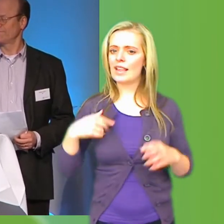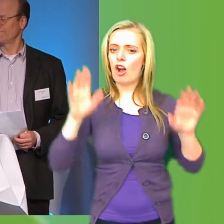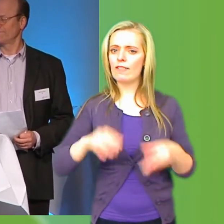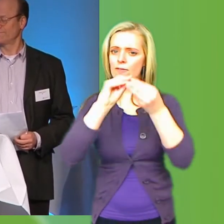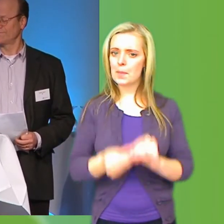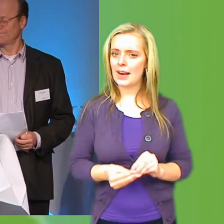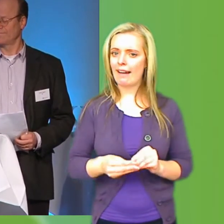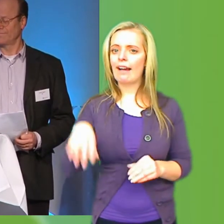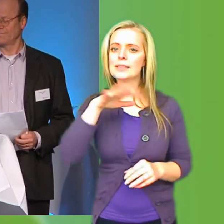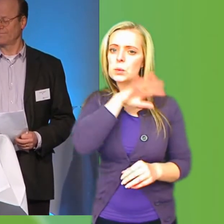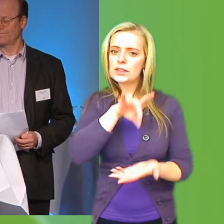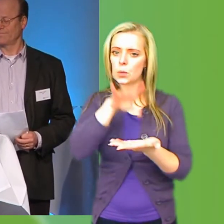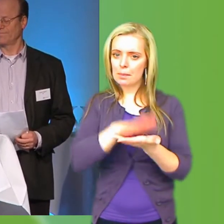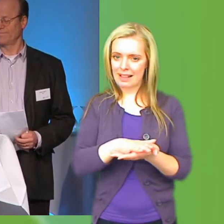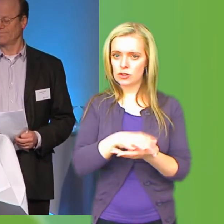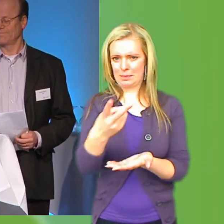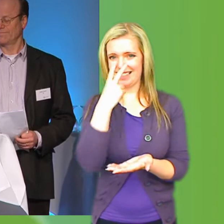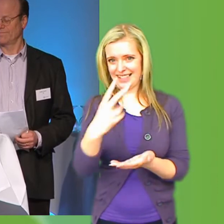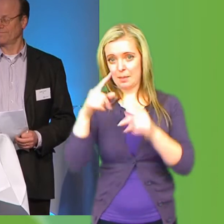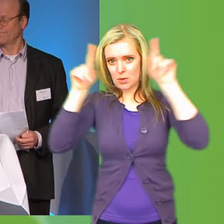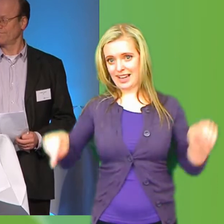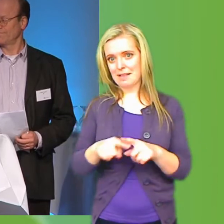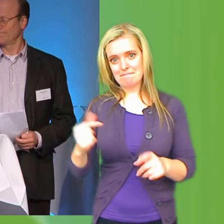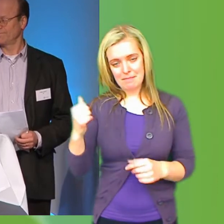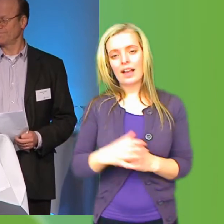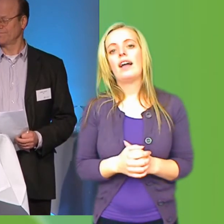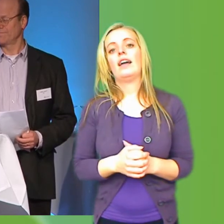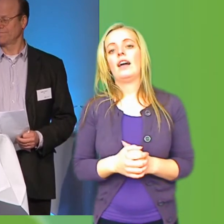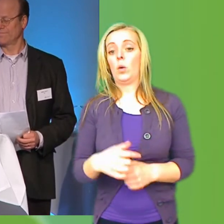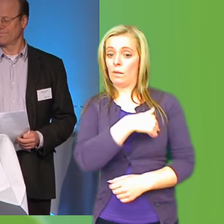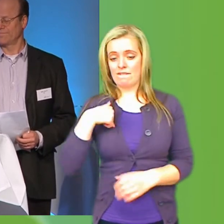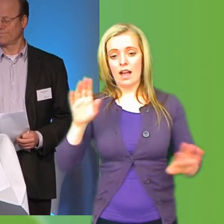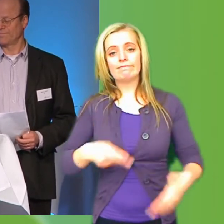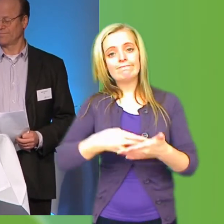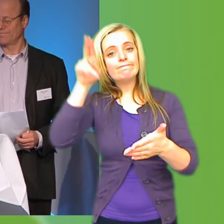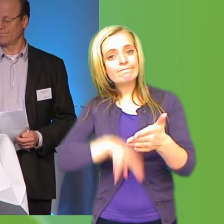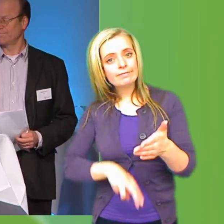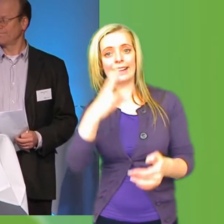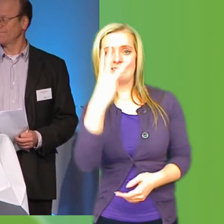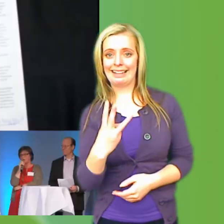och undertecknade det allihopa.